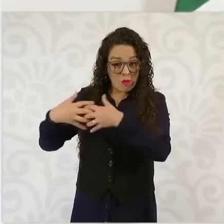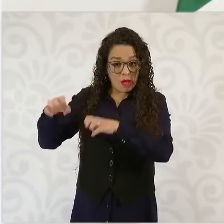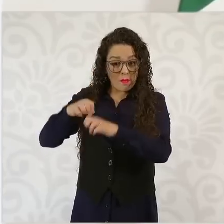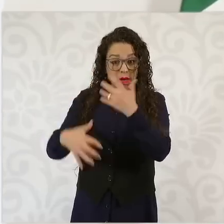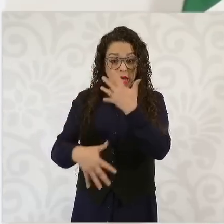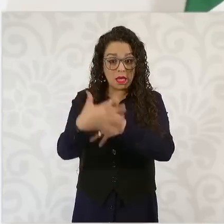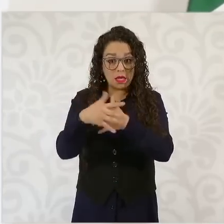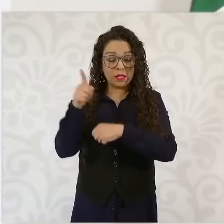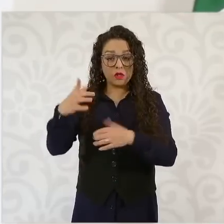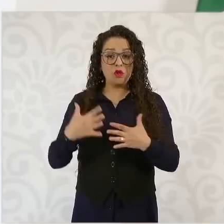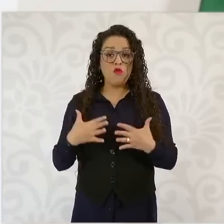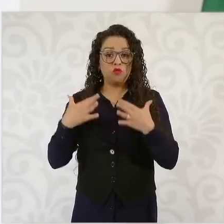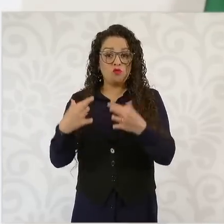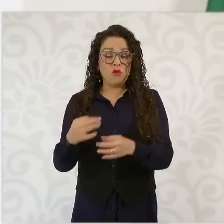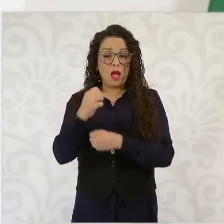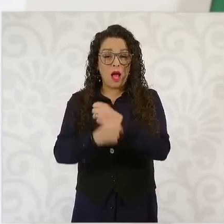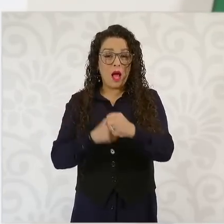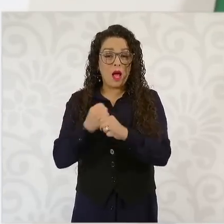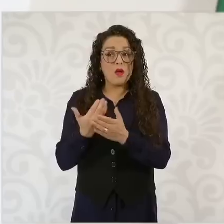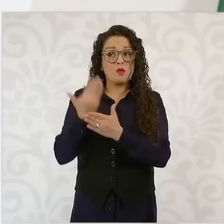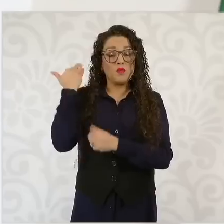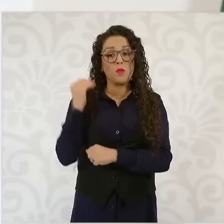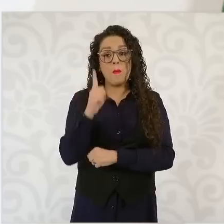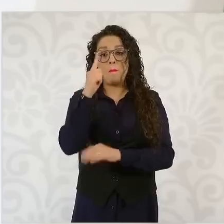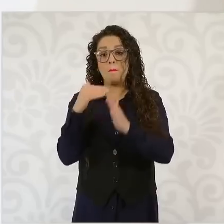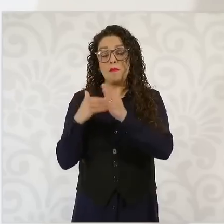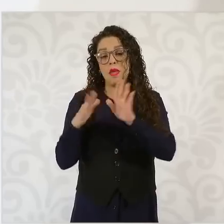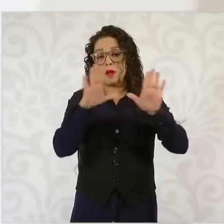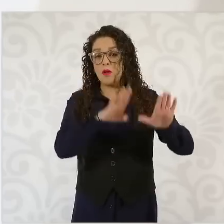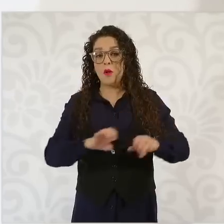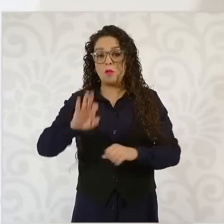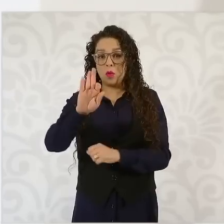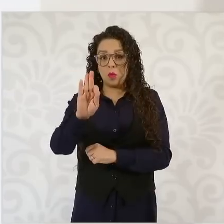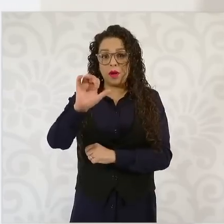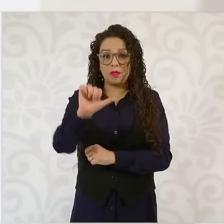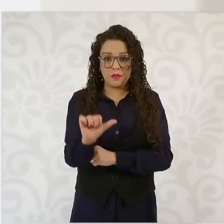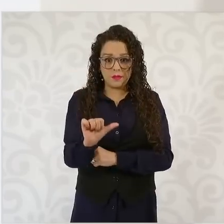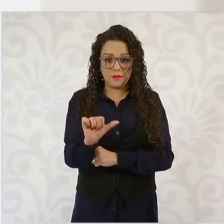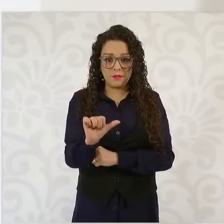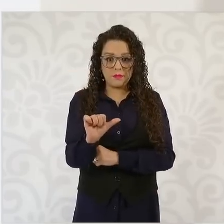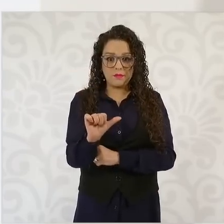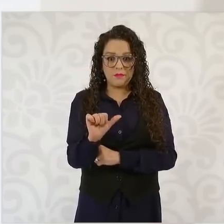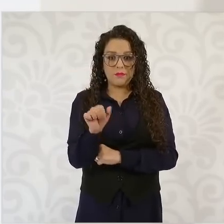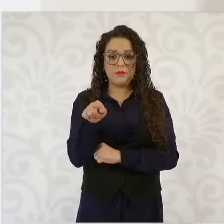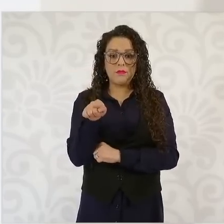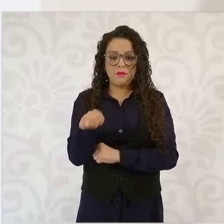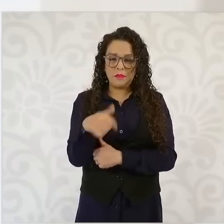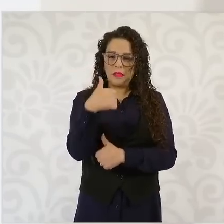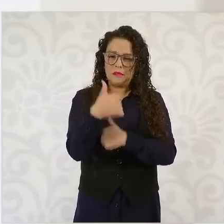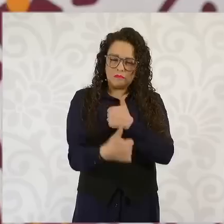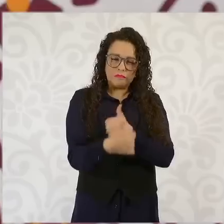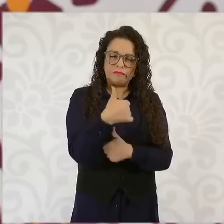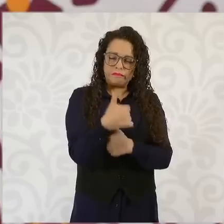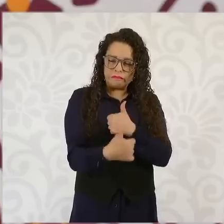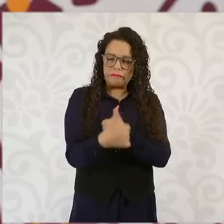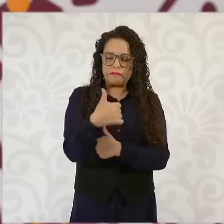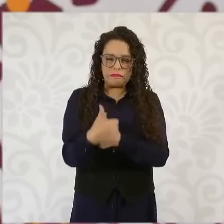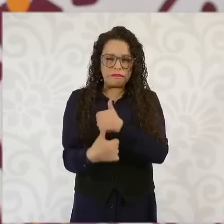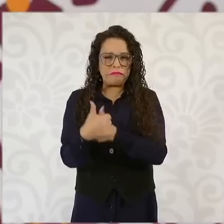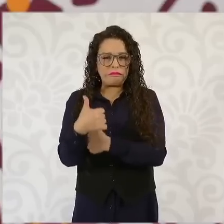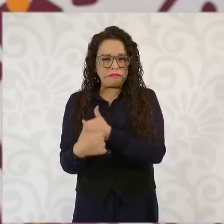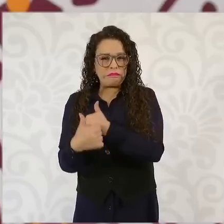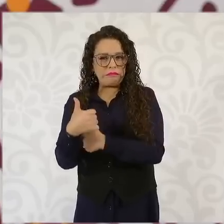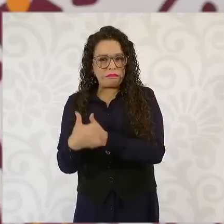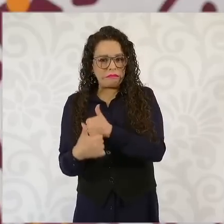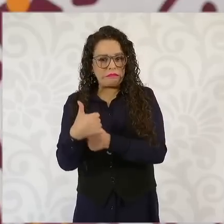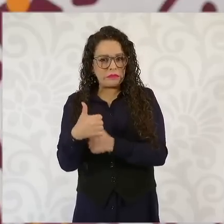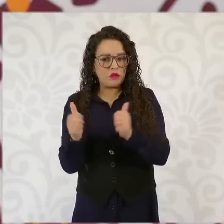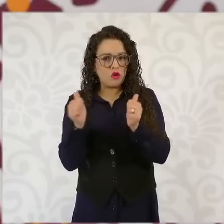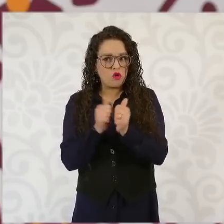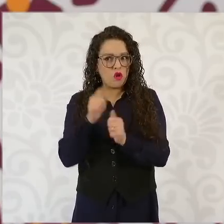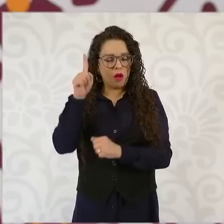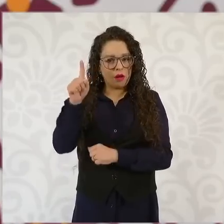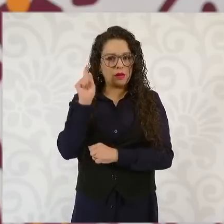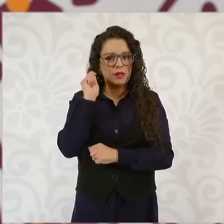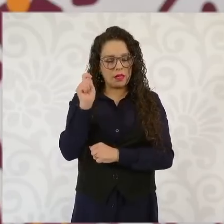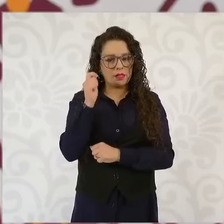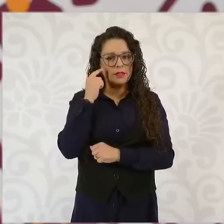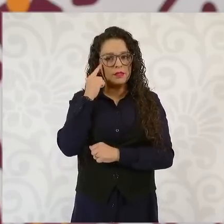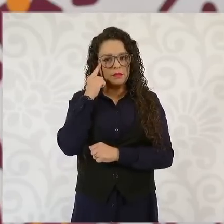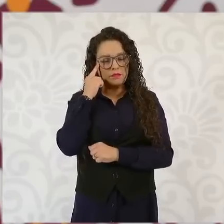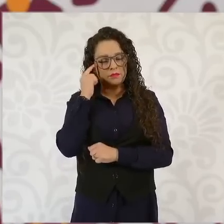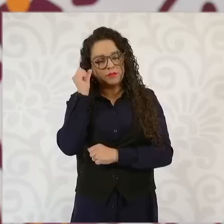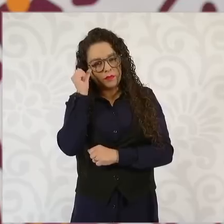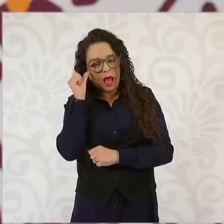1946 ha salido Avante de la competencia con diversas empresas del Asia y es una